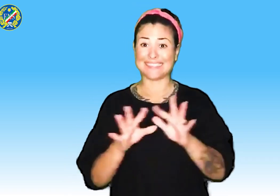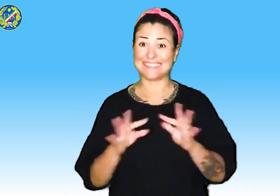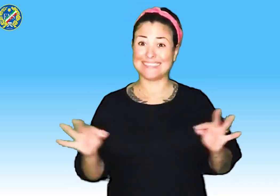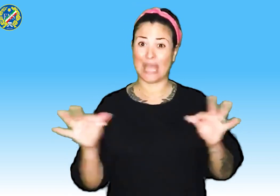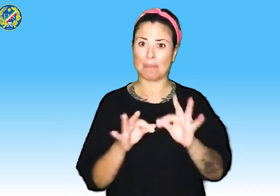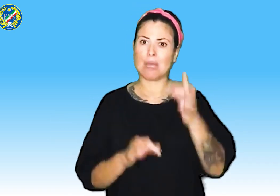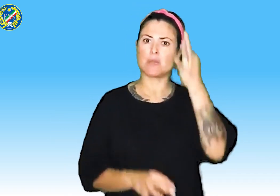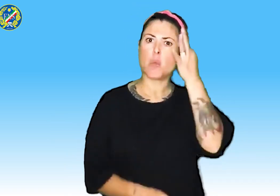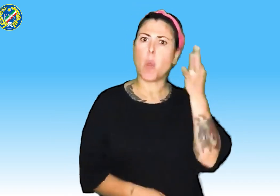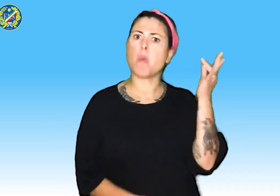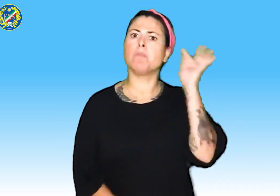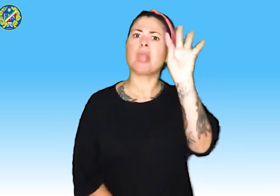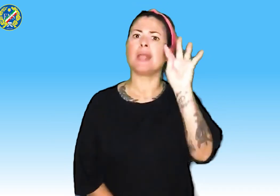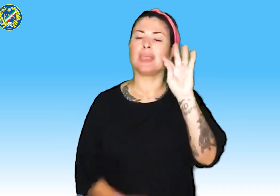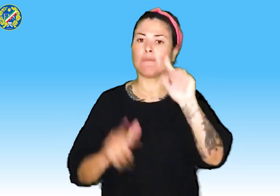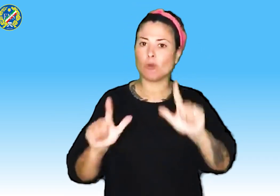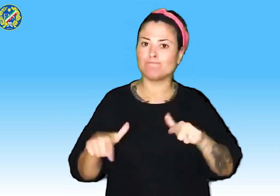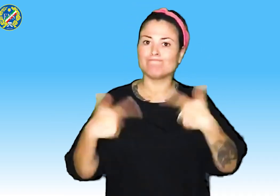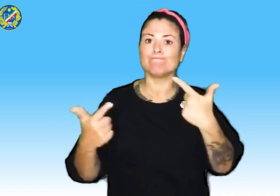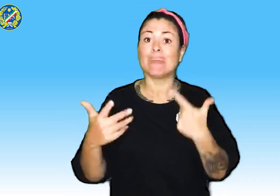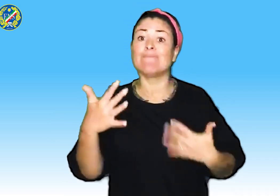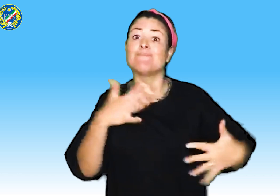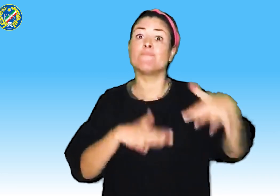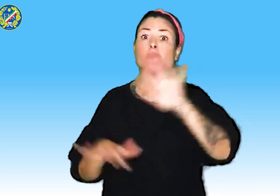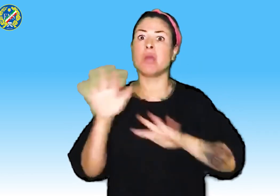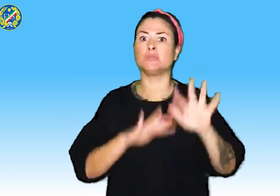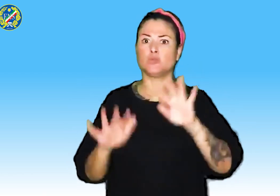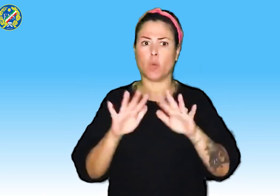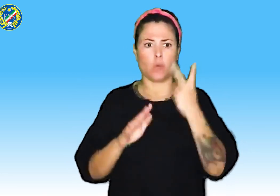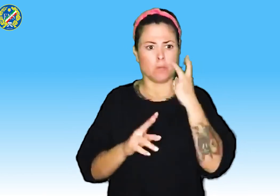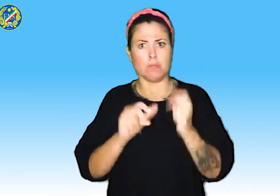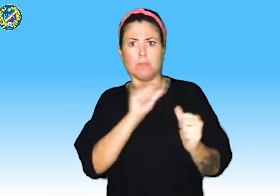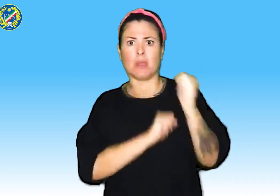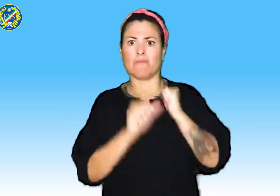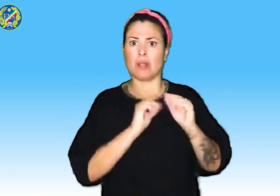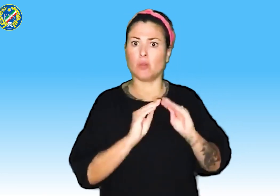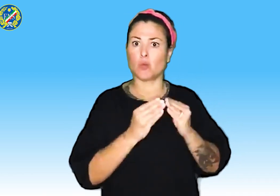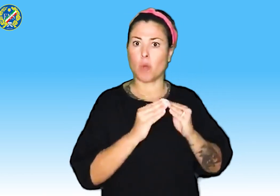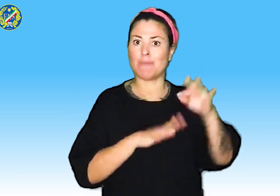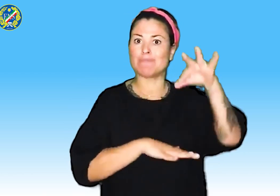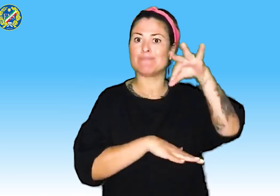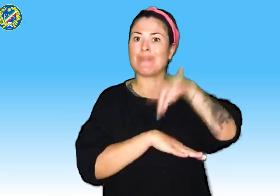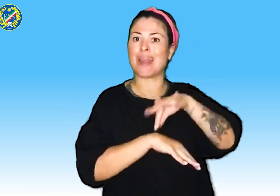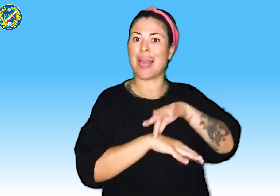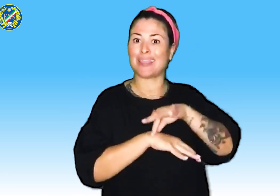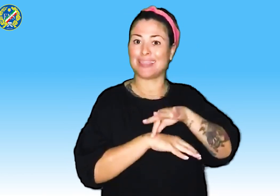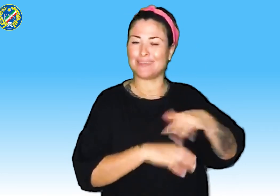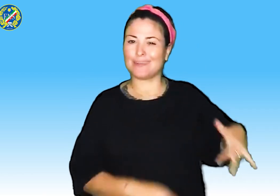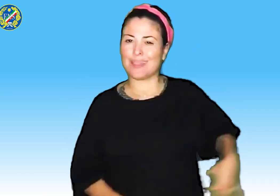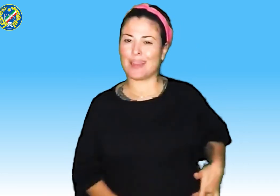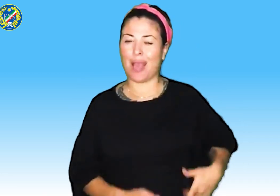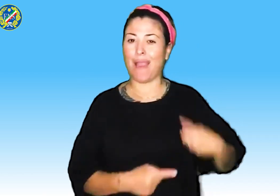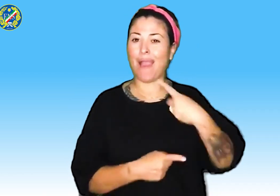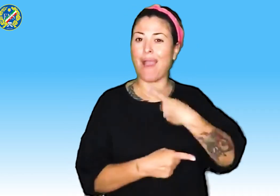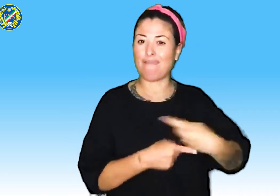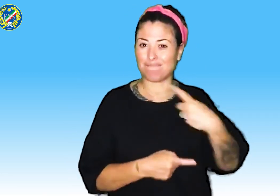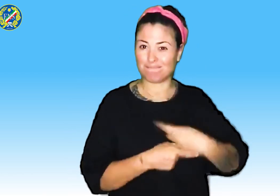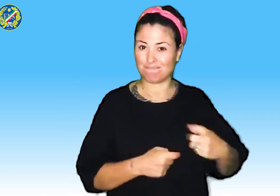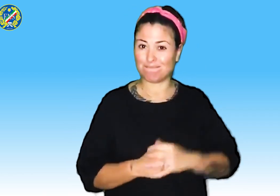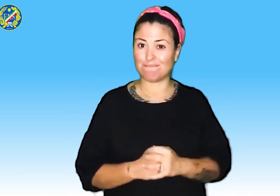Lo scopo di questo seminario è quello di fornire delle indicazioni su come prevenire le malattie renali